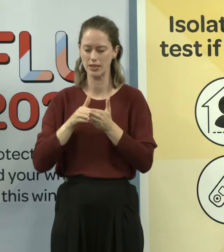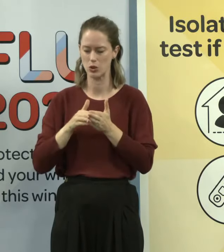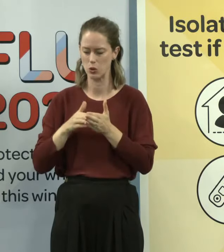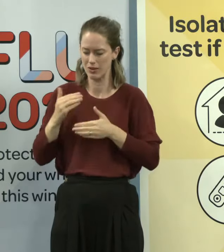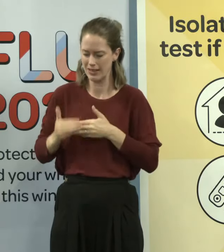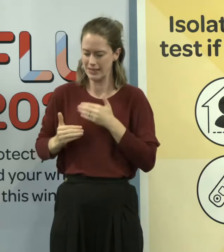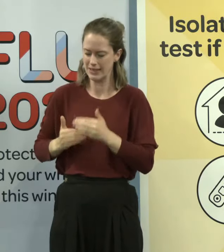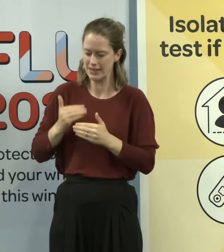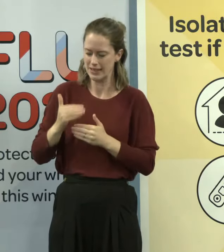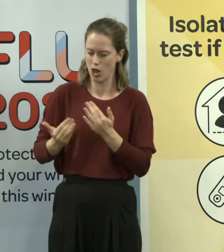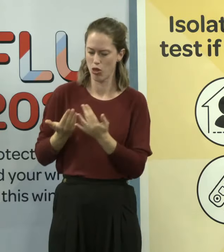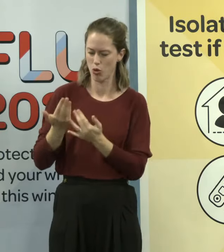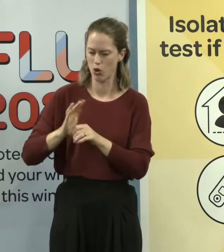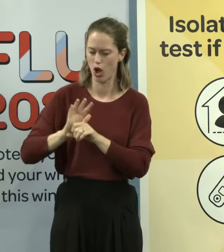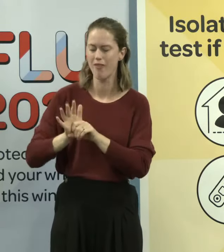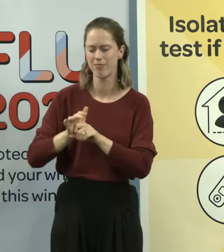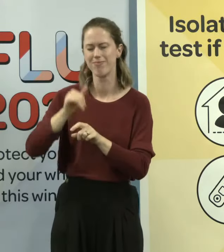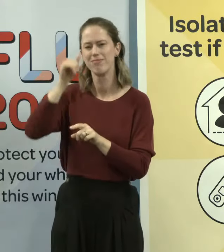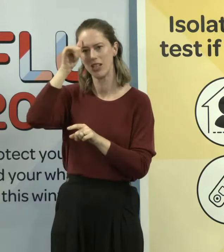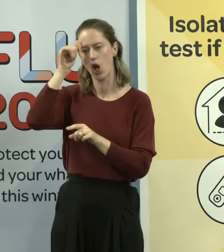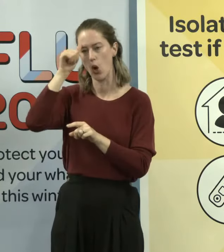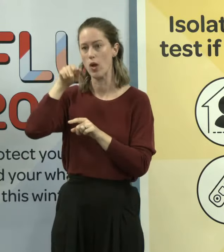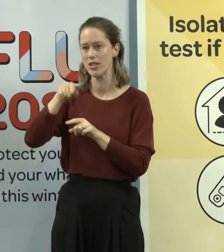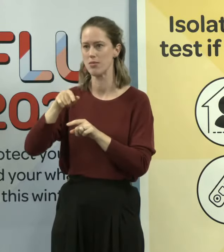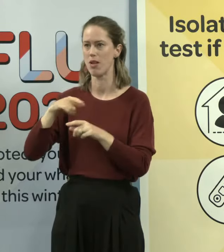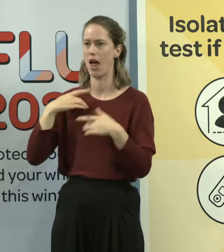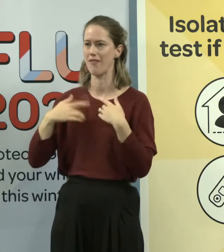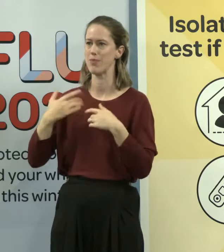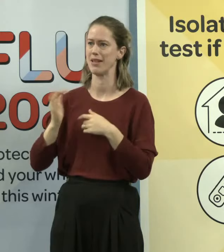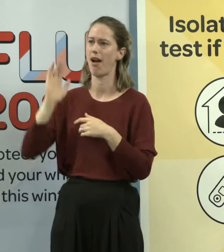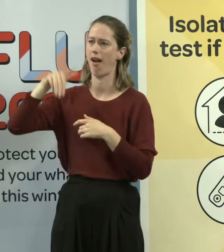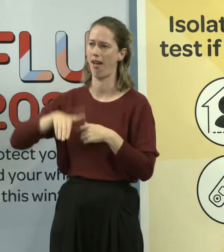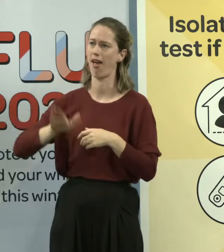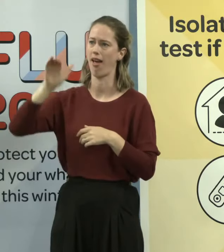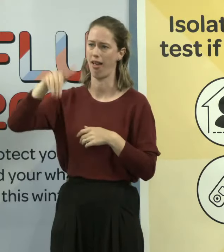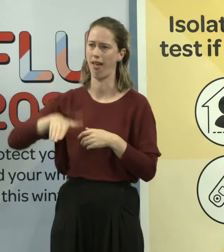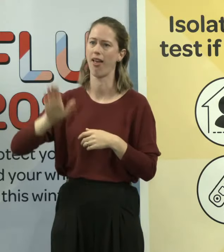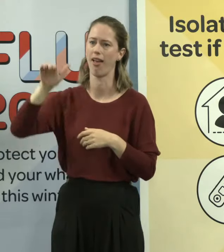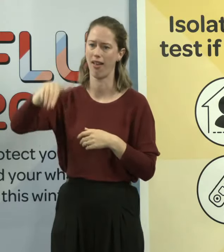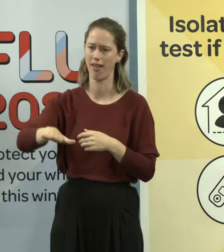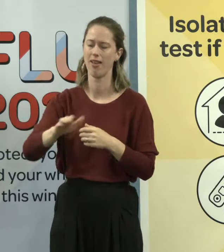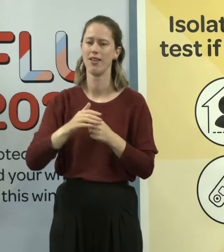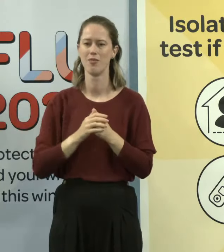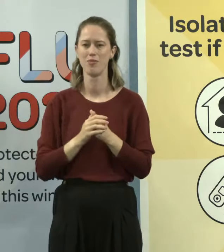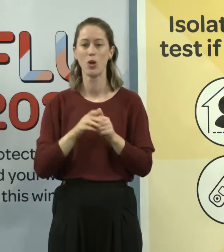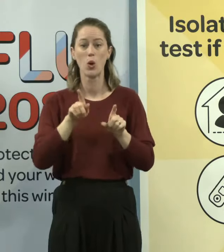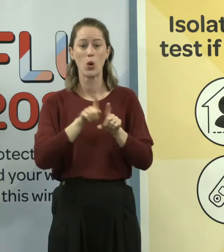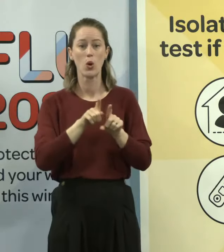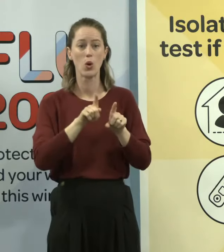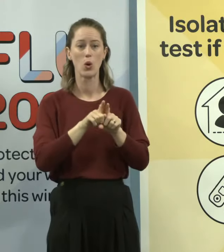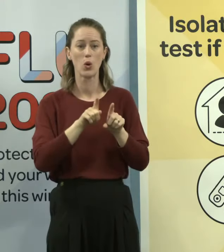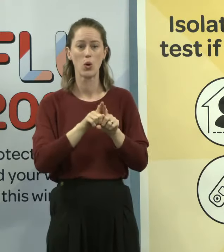mutu nga mihi nui ki a koutou